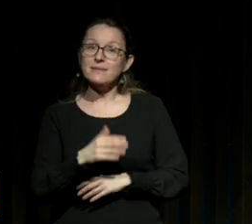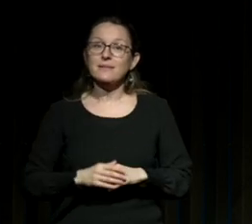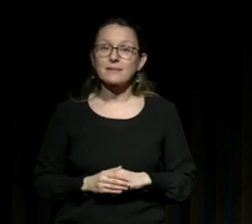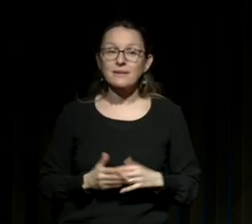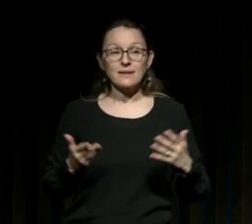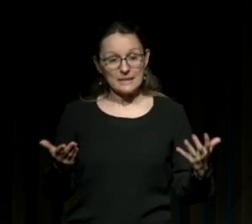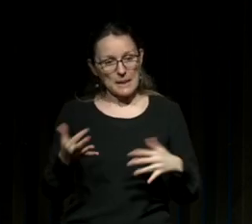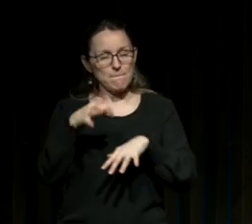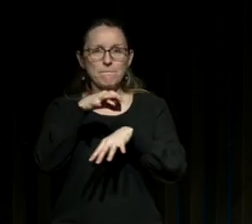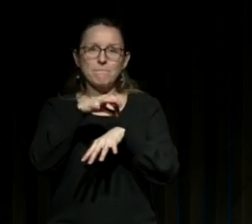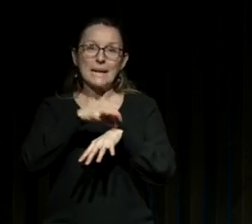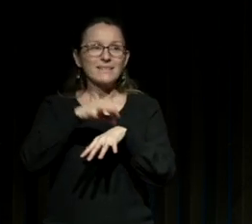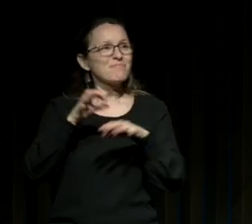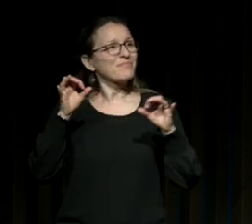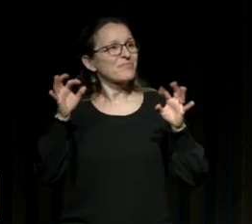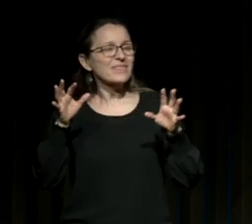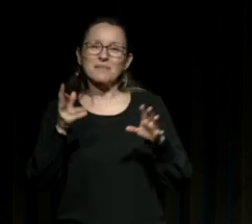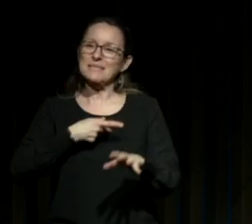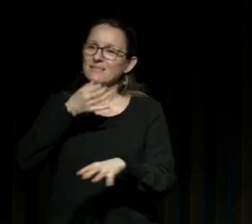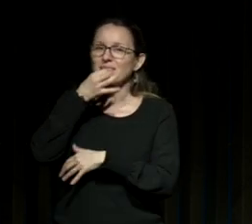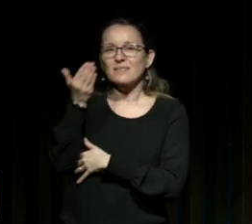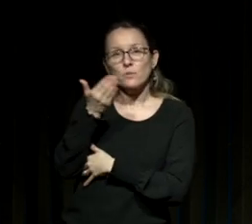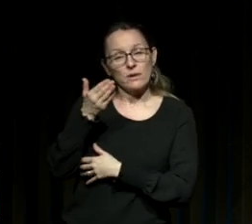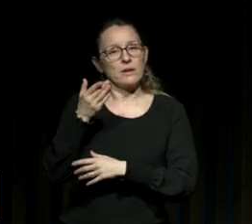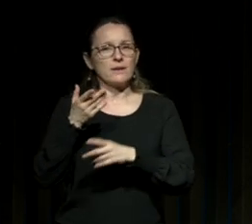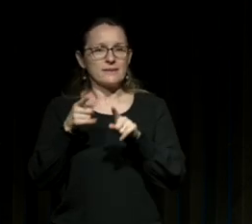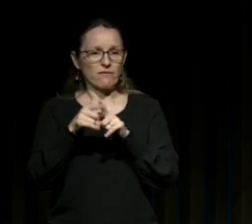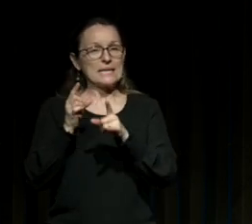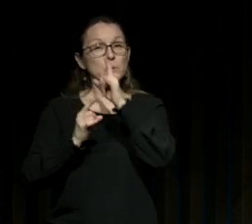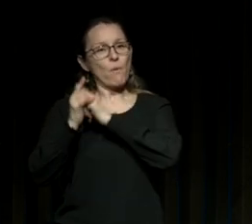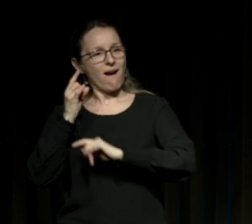de la maladie comme on dit en médecine et bien c'est fait il va être important de la connaître